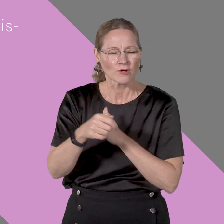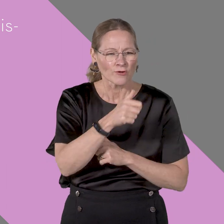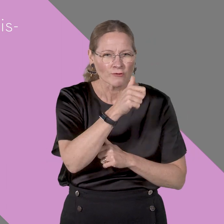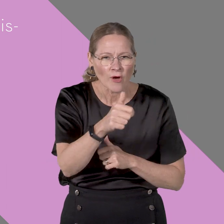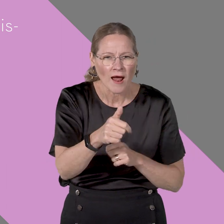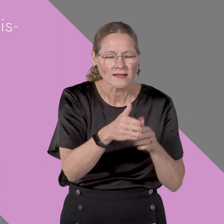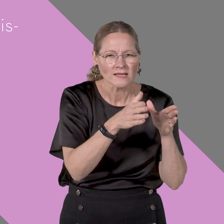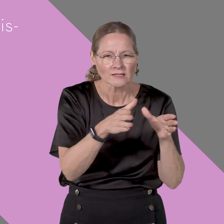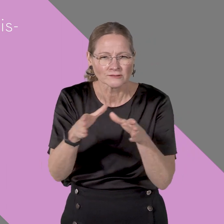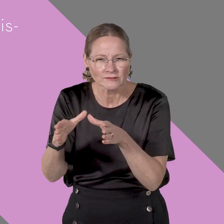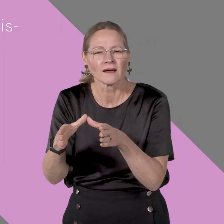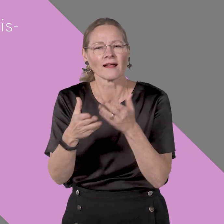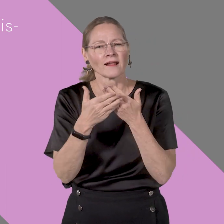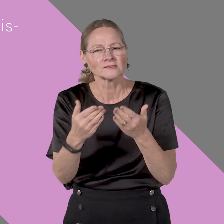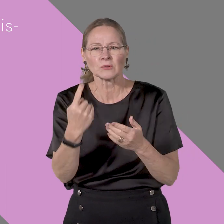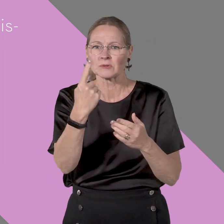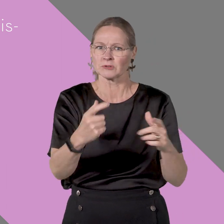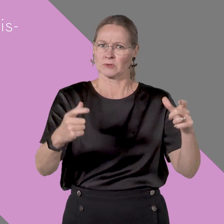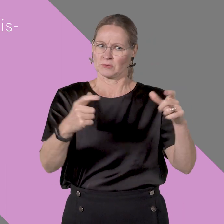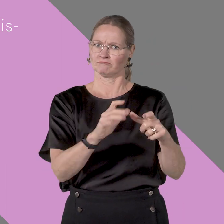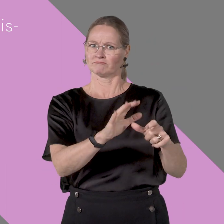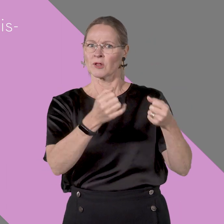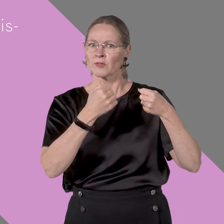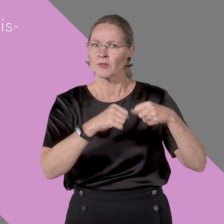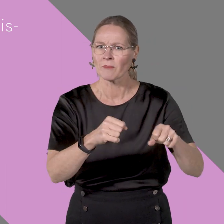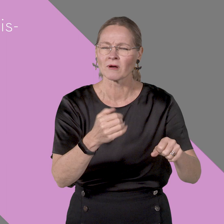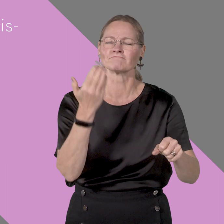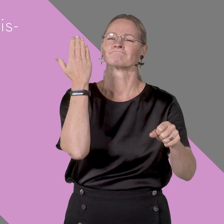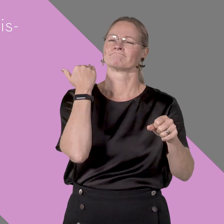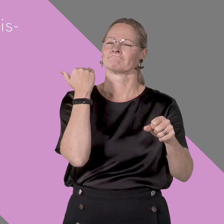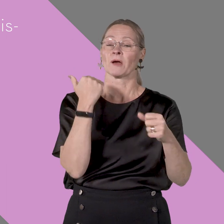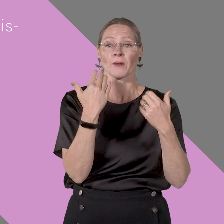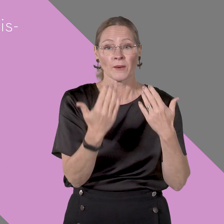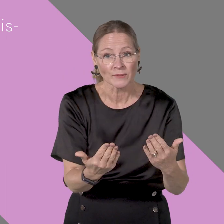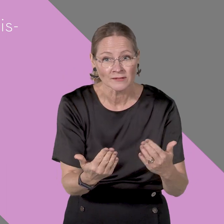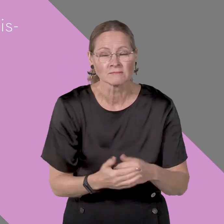Kussakin jaksossa esittellään yhden yhdistyksen toimintaa ennen ja nyt, -